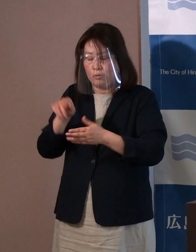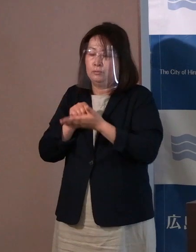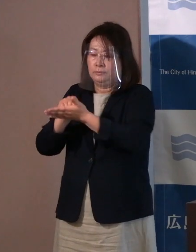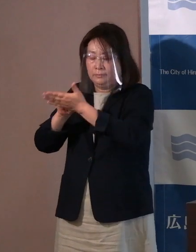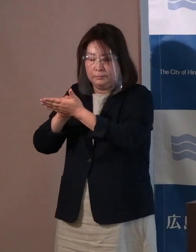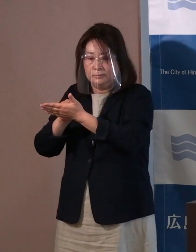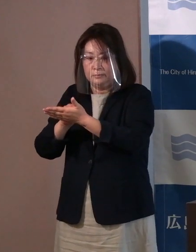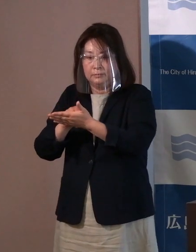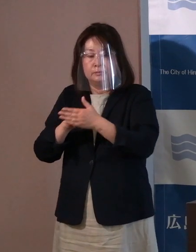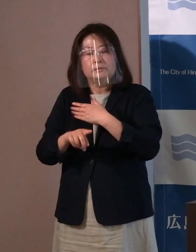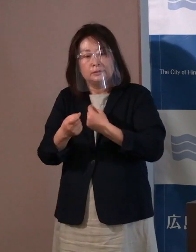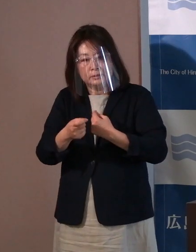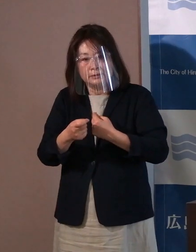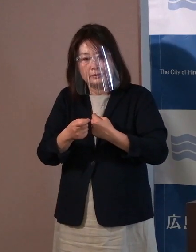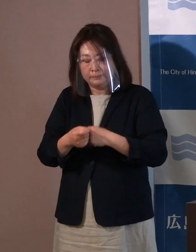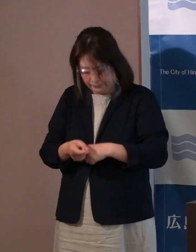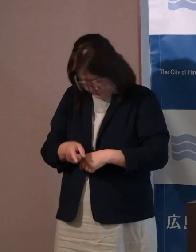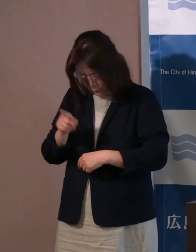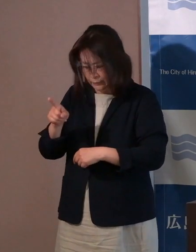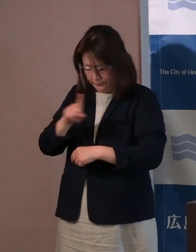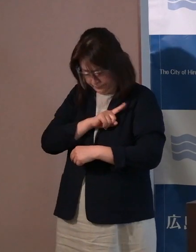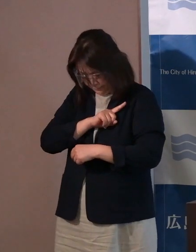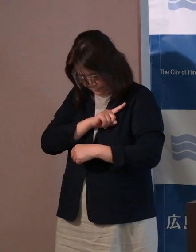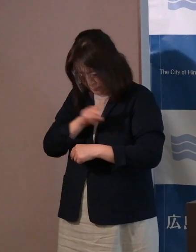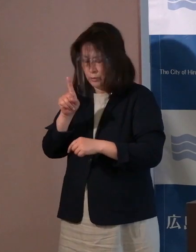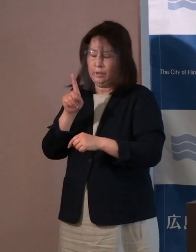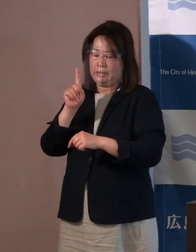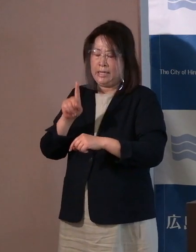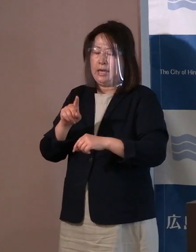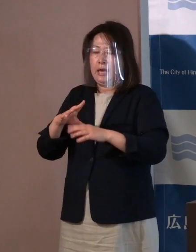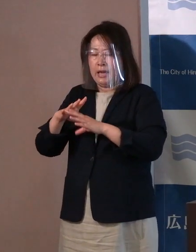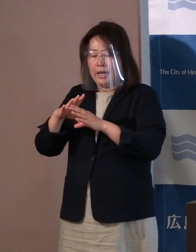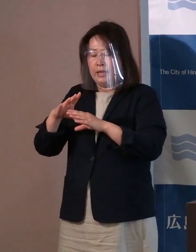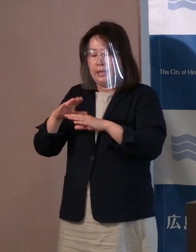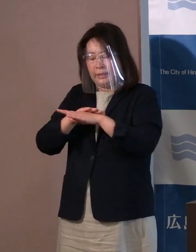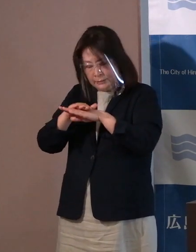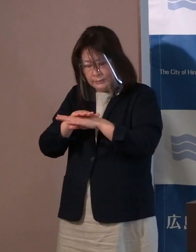(市長)まず第一歩だと思いますね｡ 締約に向けての第一歩だと思います｡